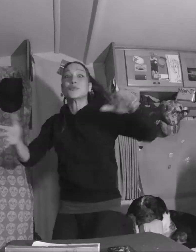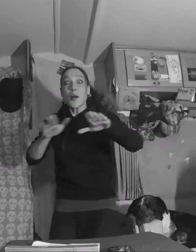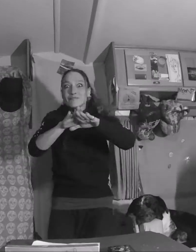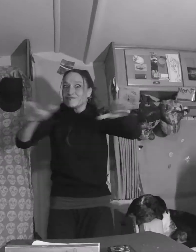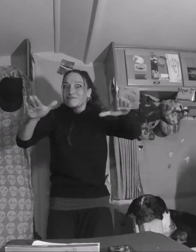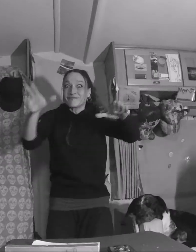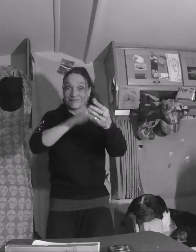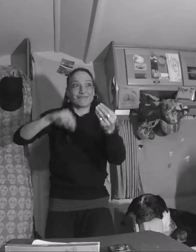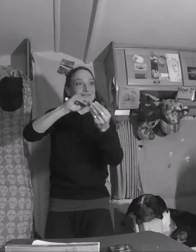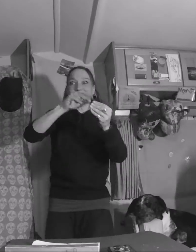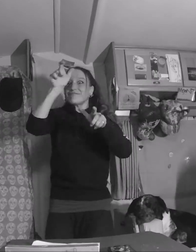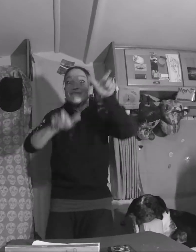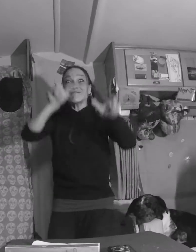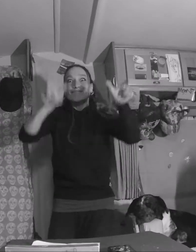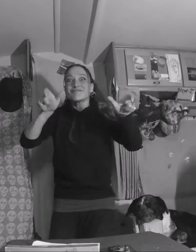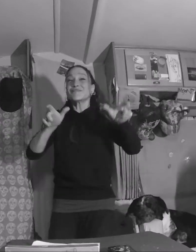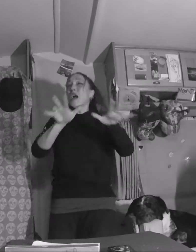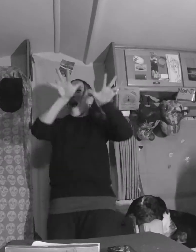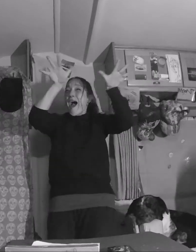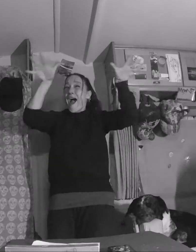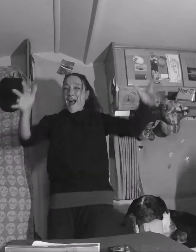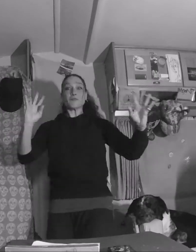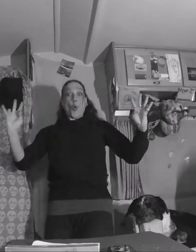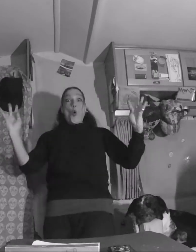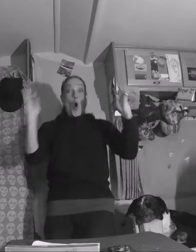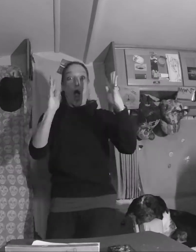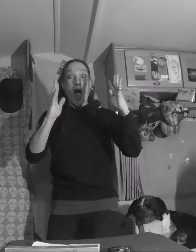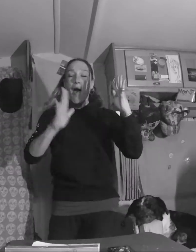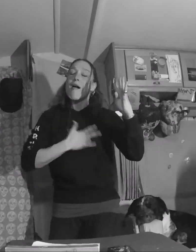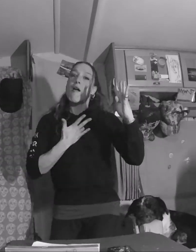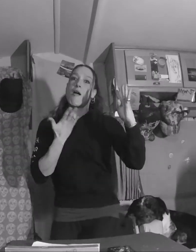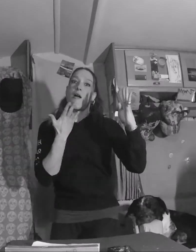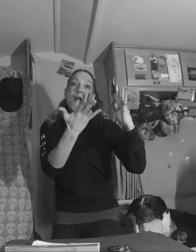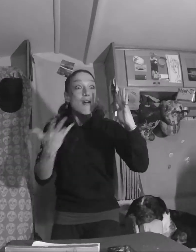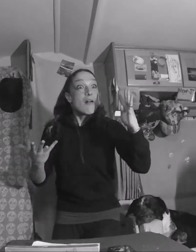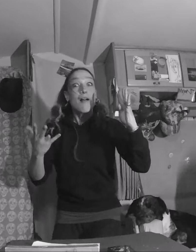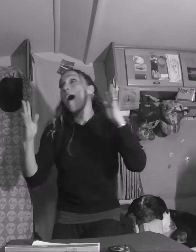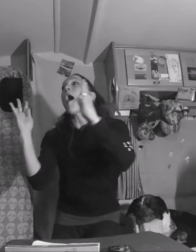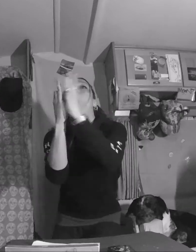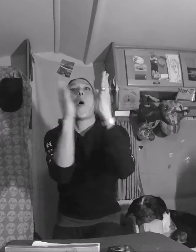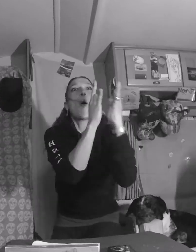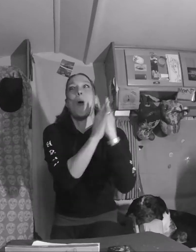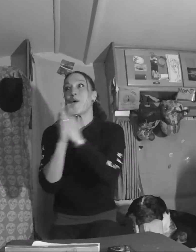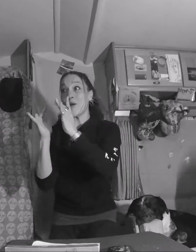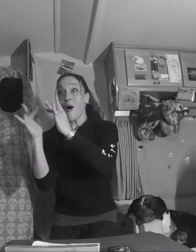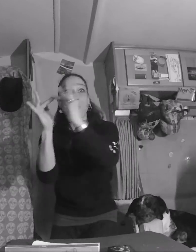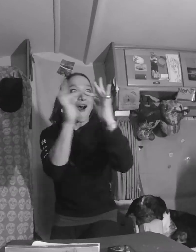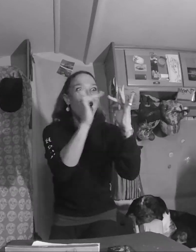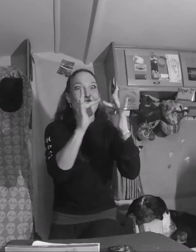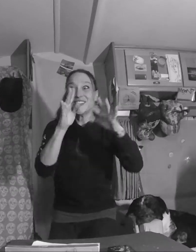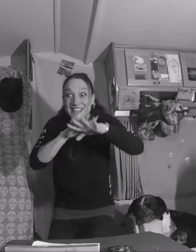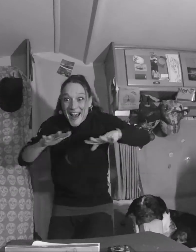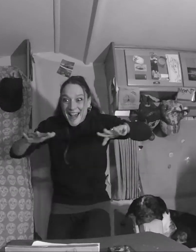La scène, c'est aussi des tas de gens, on se retrouve autour, on l'aime tant on se rencontre, on se connecte,